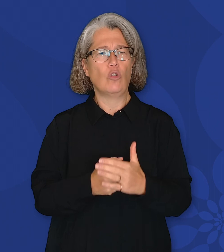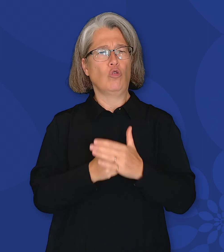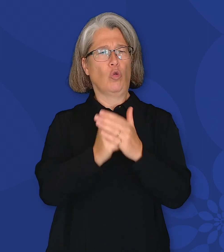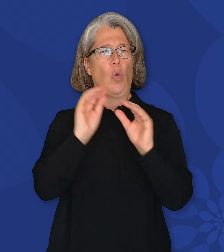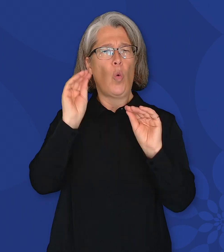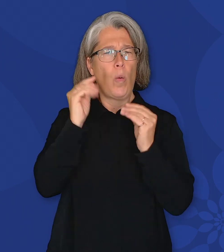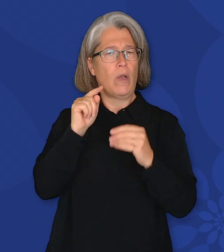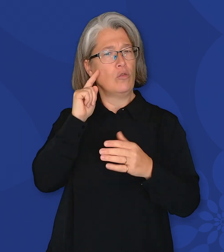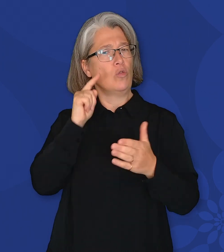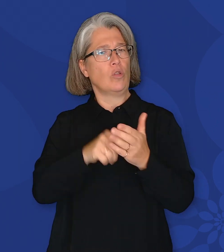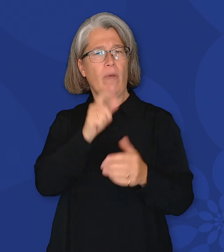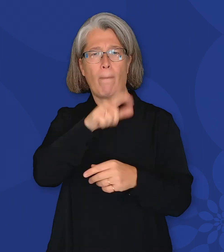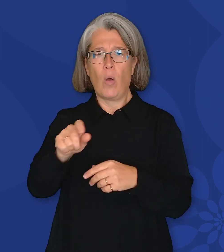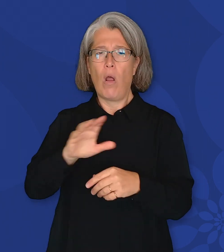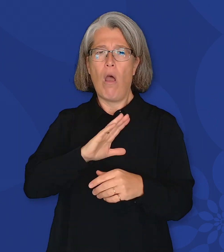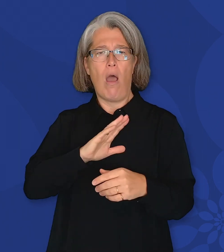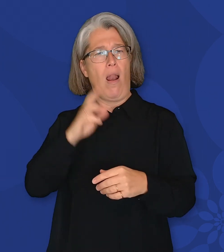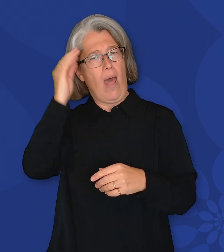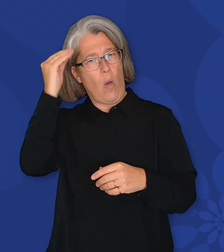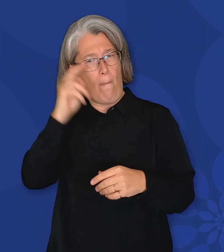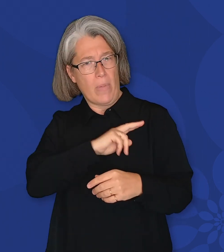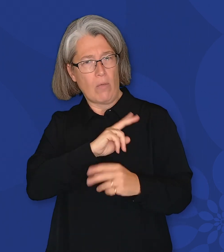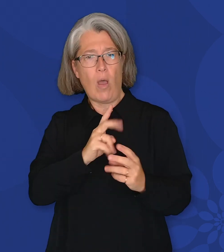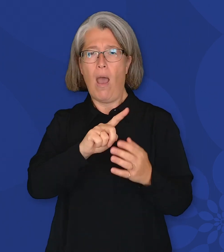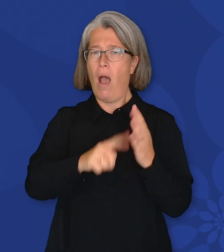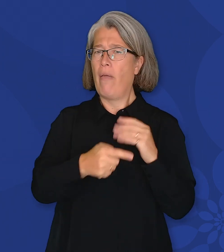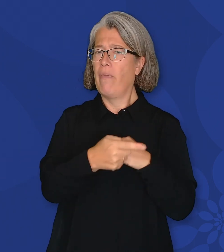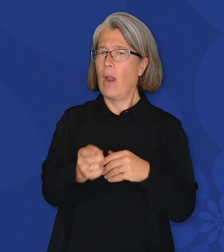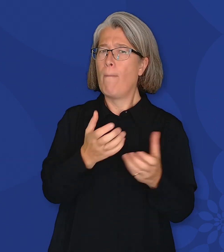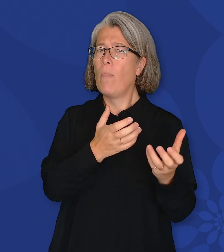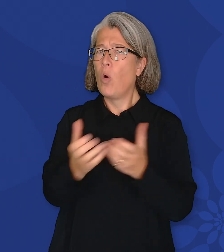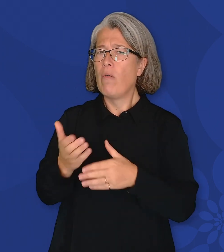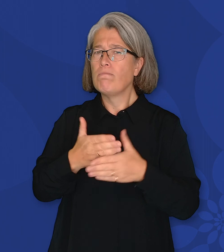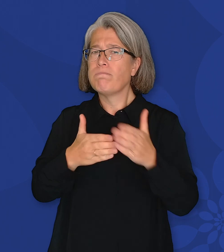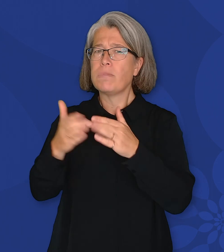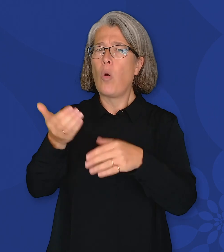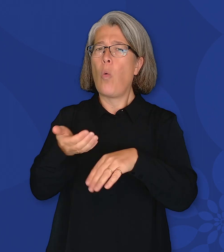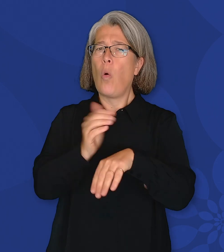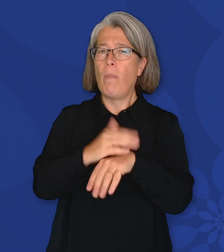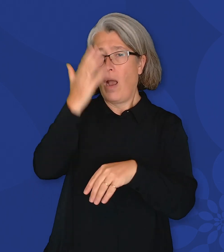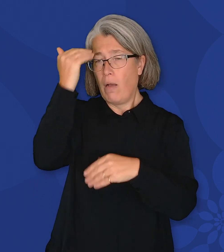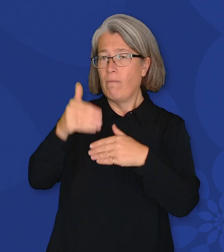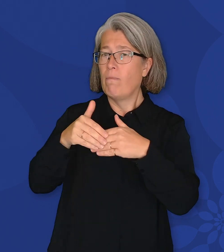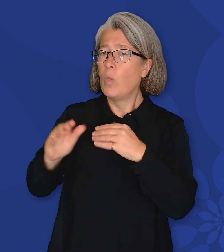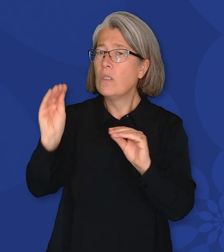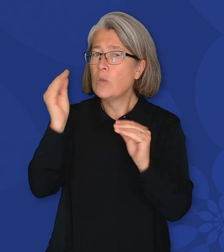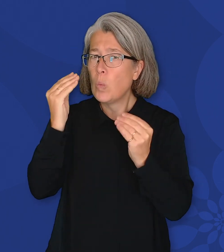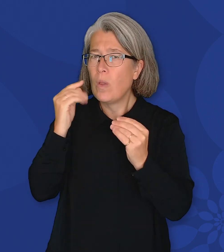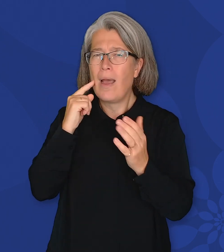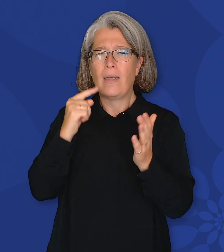Den är avsedd för både läropliktiga och andra personer som behöver färdigheter -